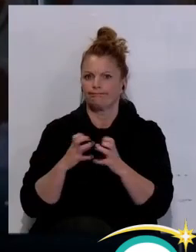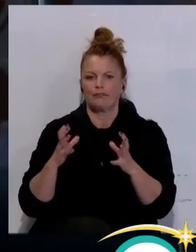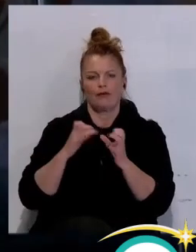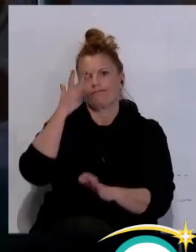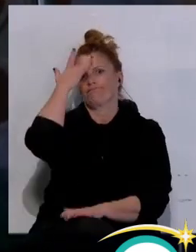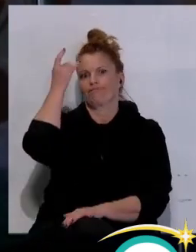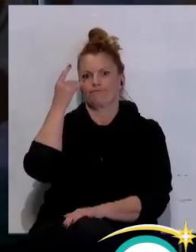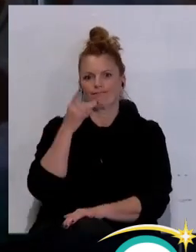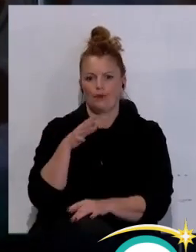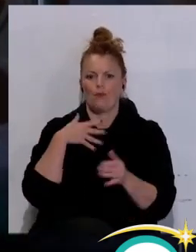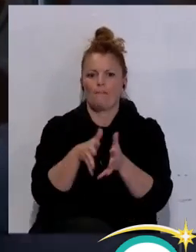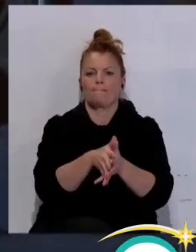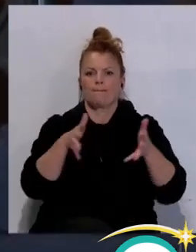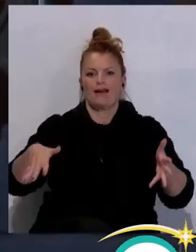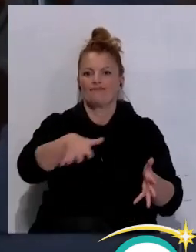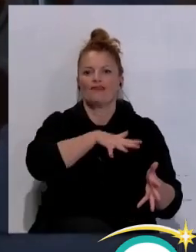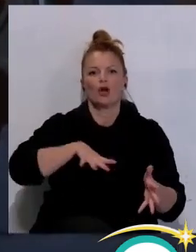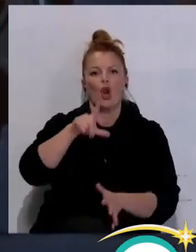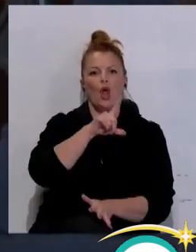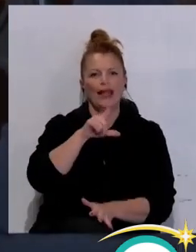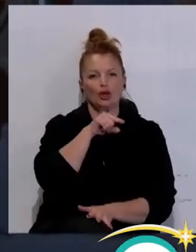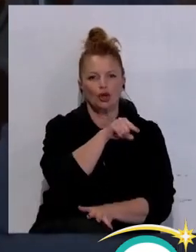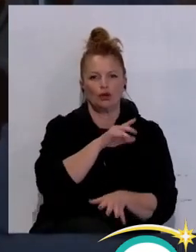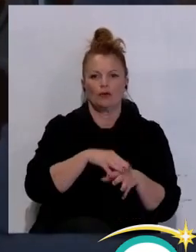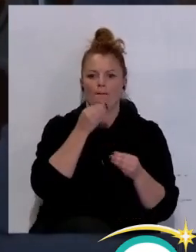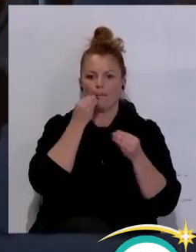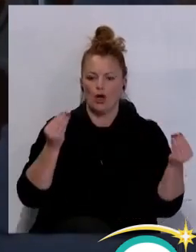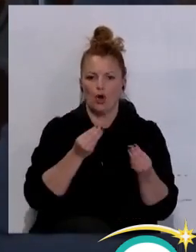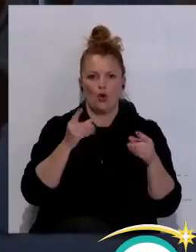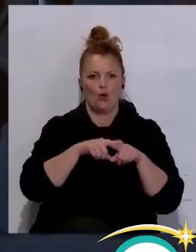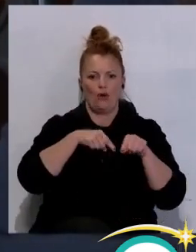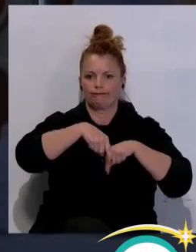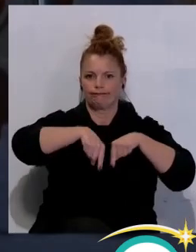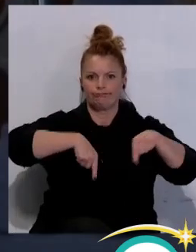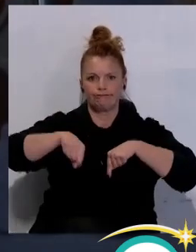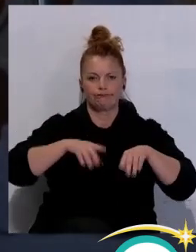esa ampliación del barrio de Loreto esa mejora de comunicaciones entre la avenida de sanidad y la